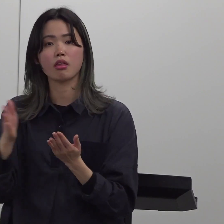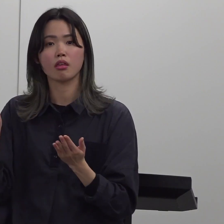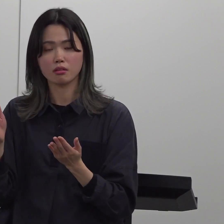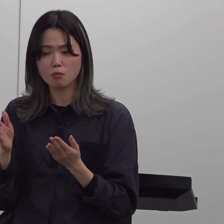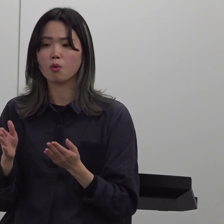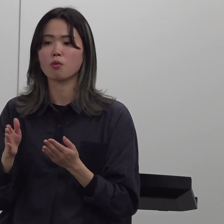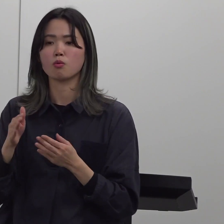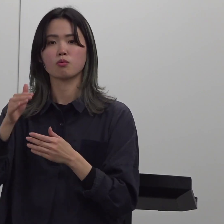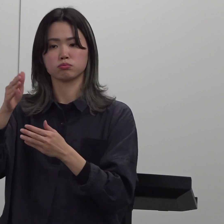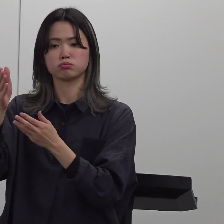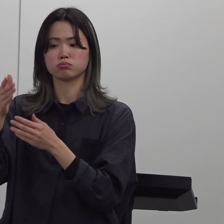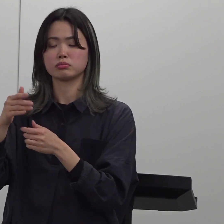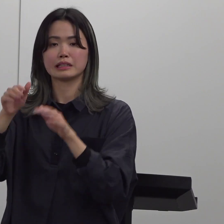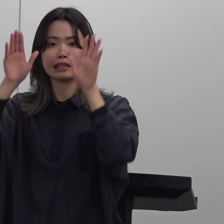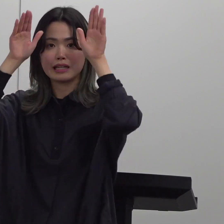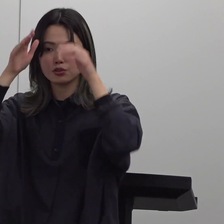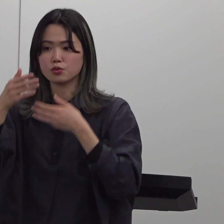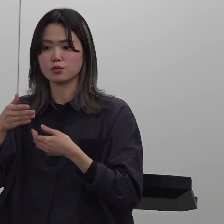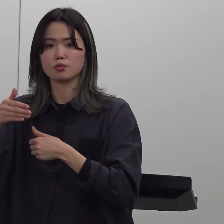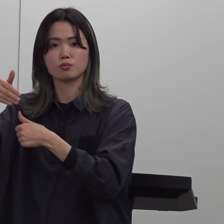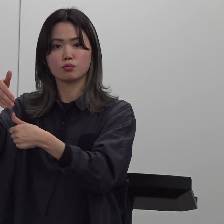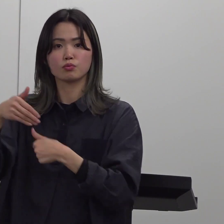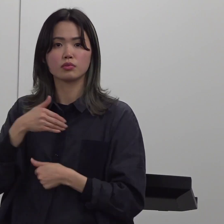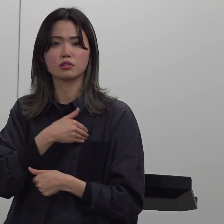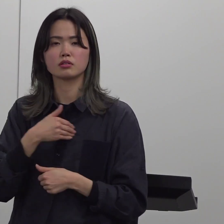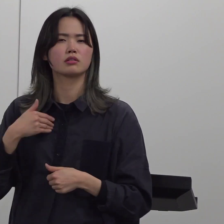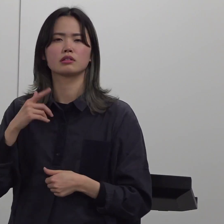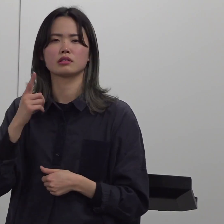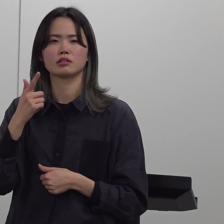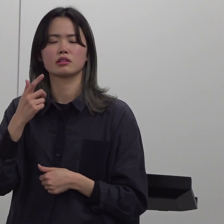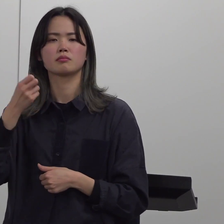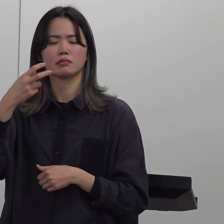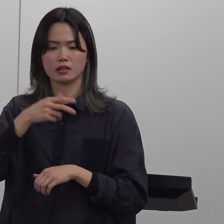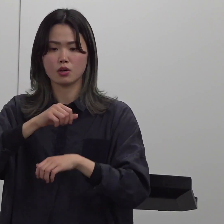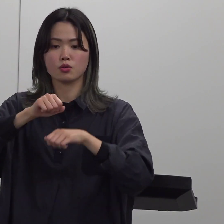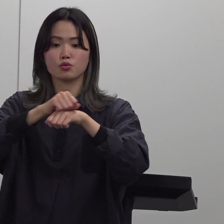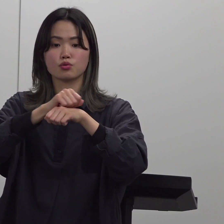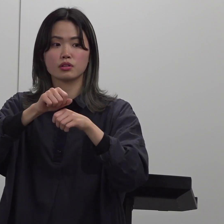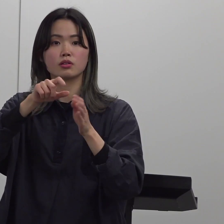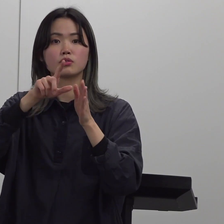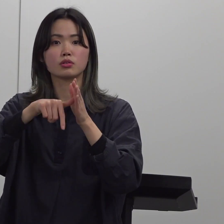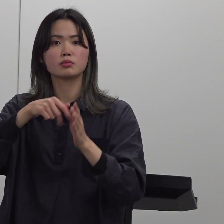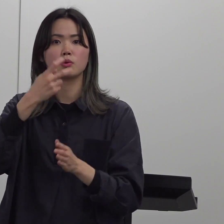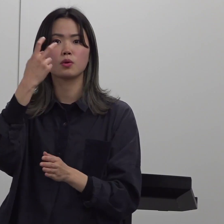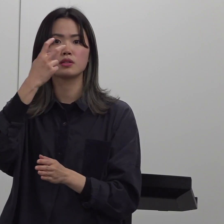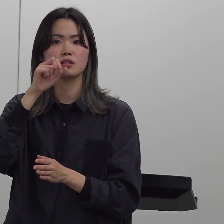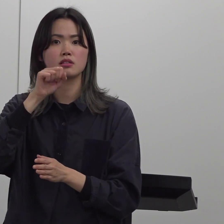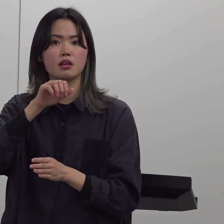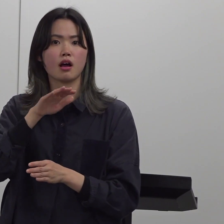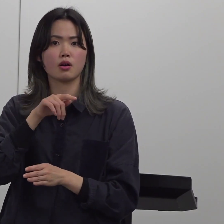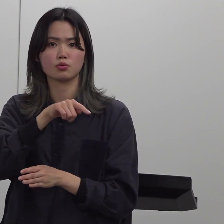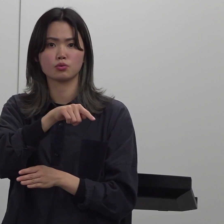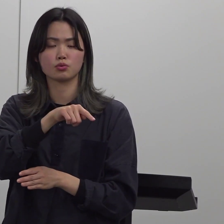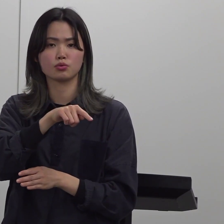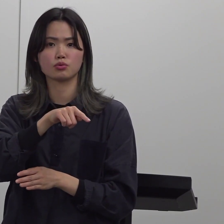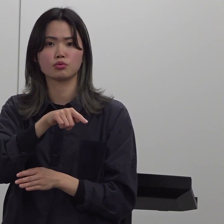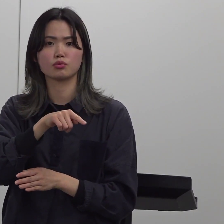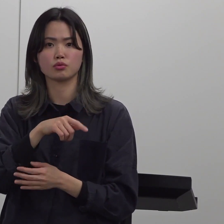訓練に対しての審査とかあるかと思うんですけども その審査をどういうふうに受けるのか、例えば誰でも受けれるわけじゃないと思うんですね